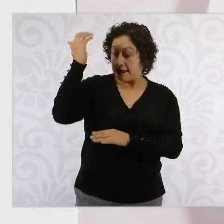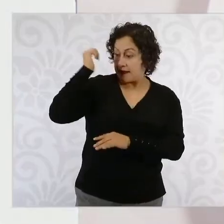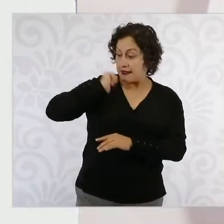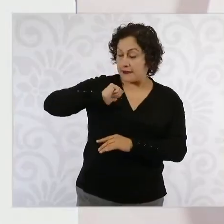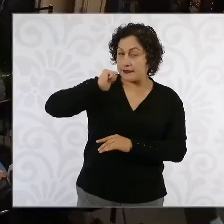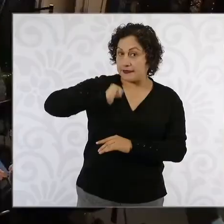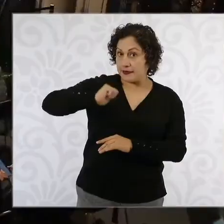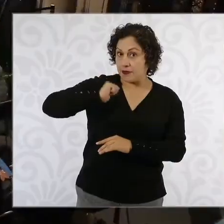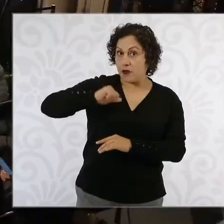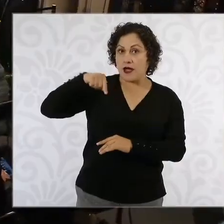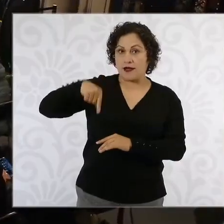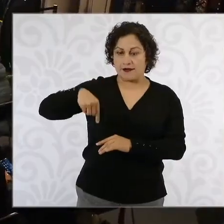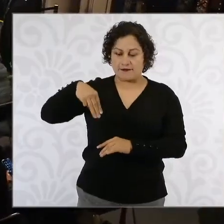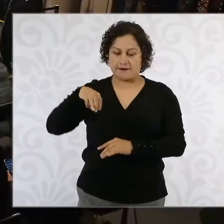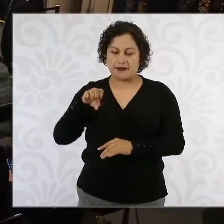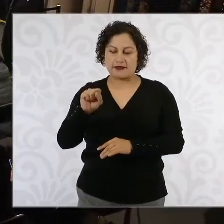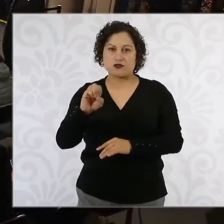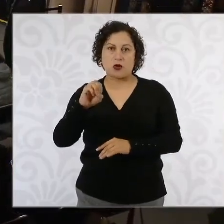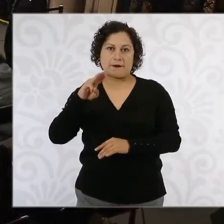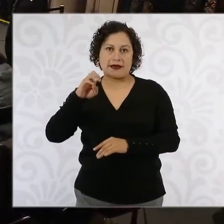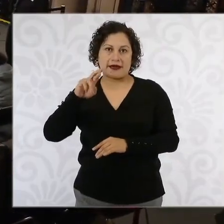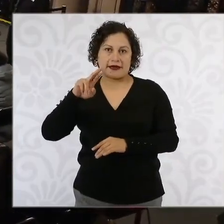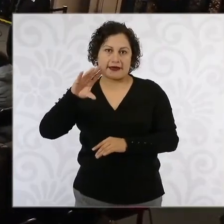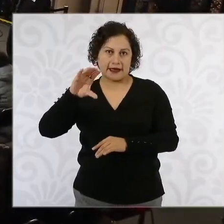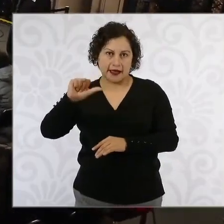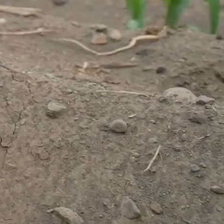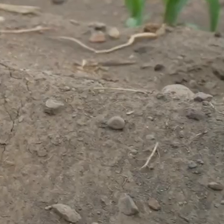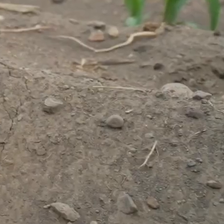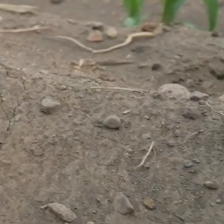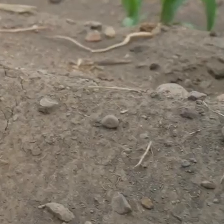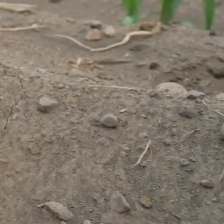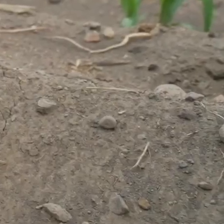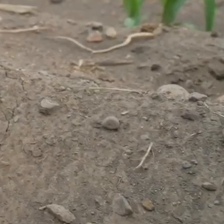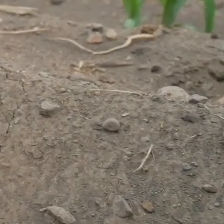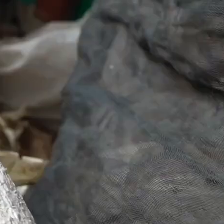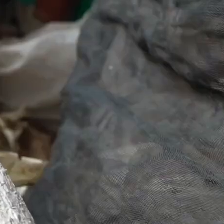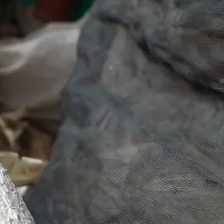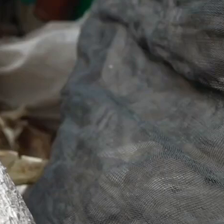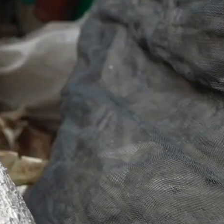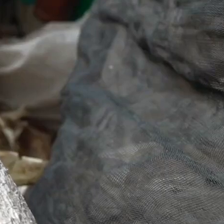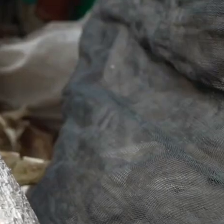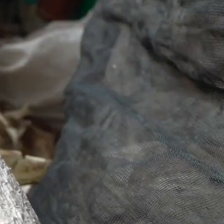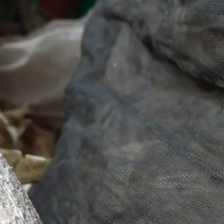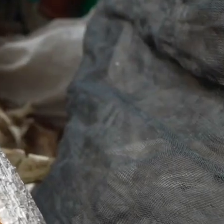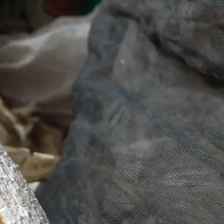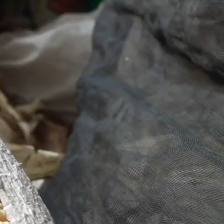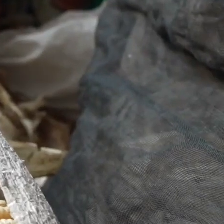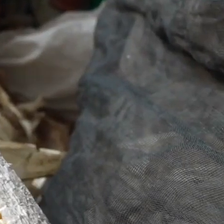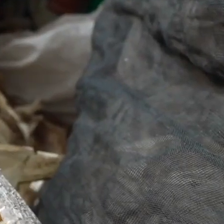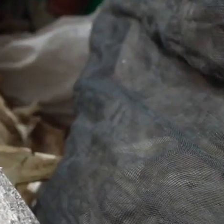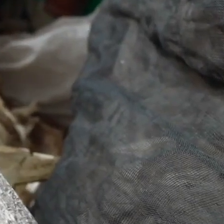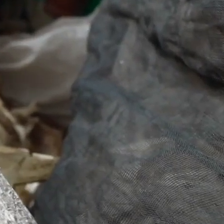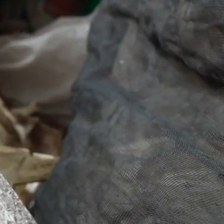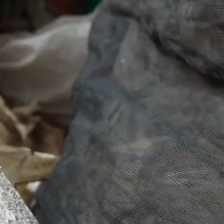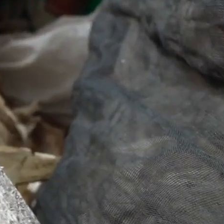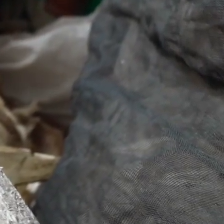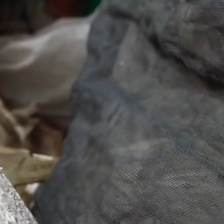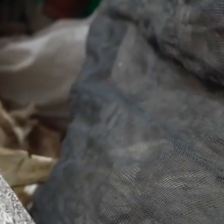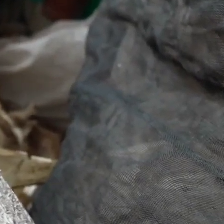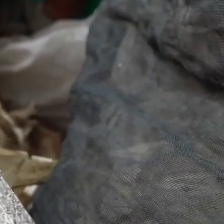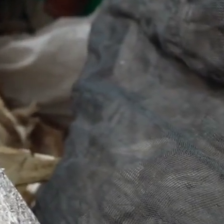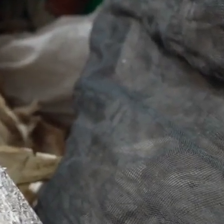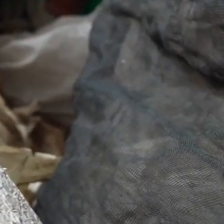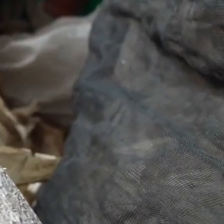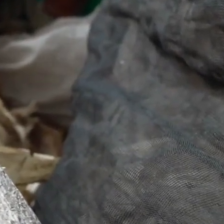esto ahora le paso el micrófono la domesticación fue lo que produjo eh las diversas variedades del